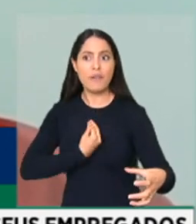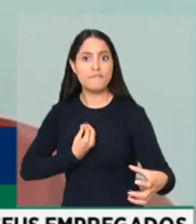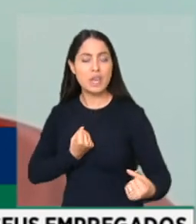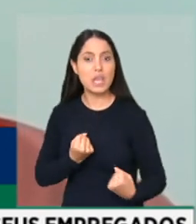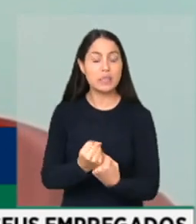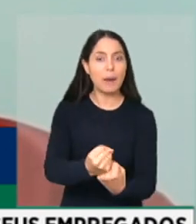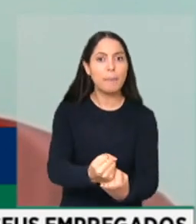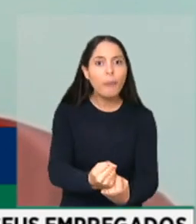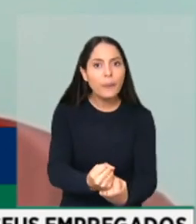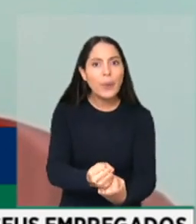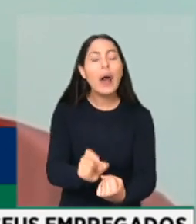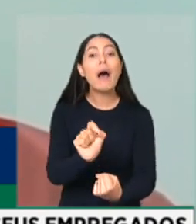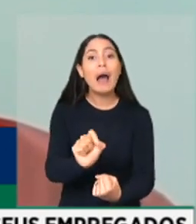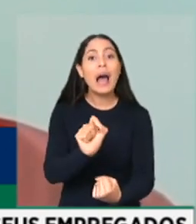SER COMPRADAS, INVÀS DE SEREM DESTINADAS É POPULAÇÃO QUE